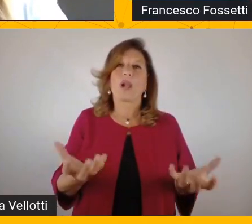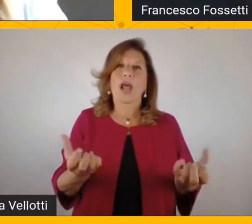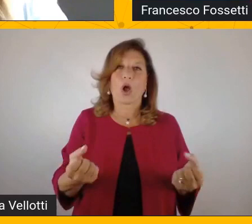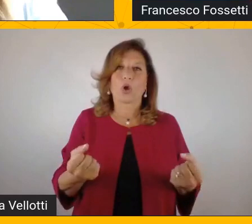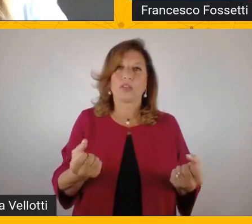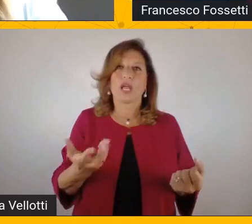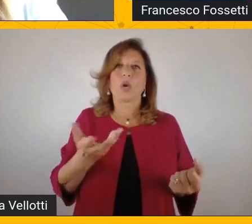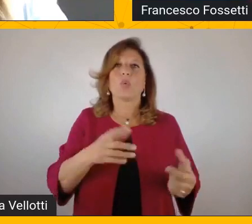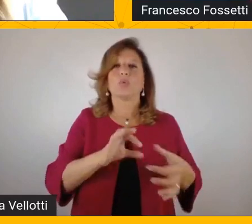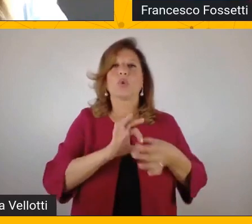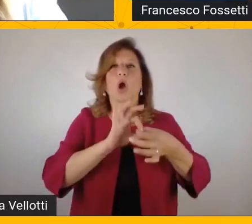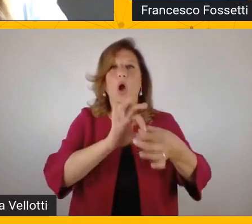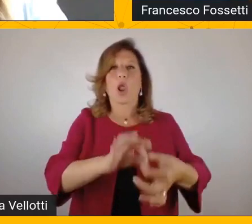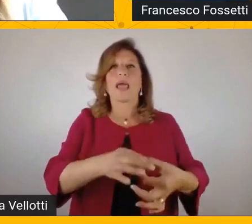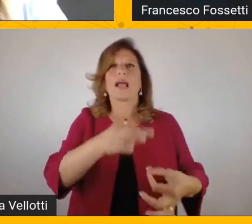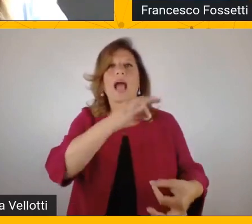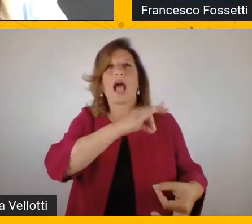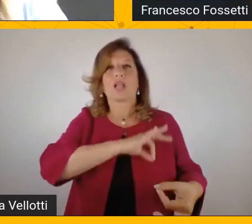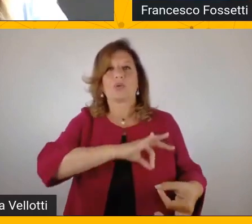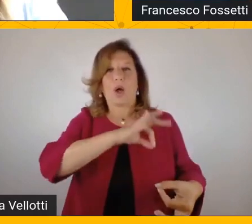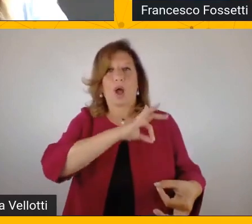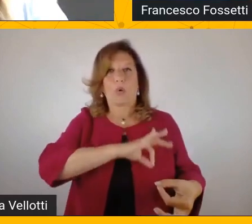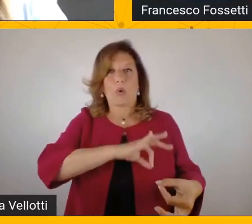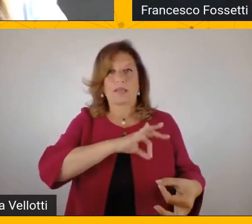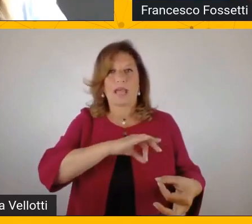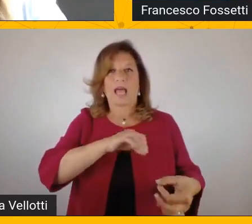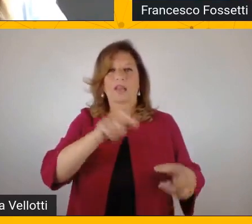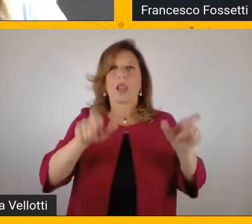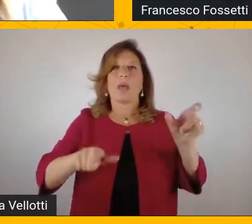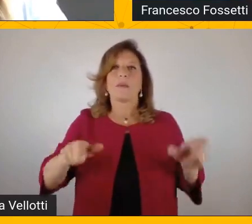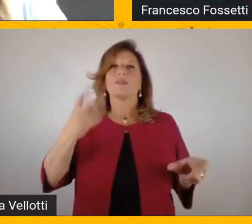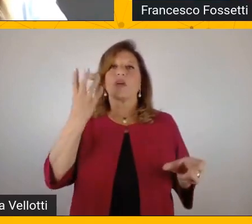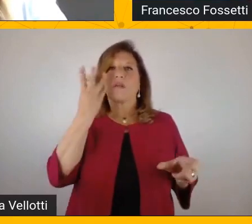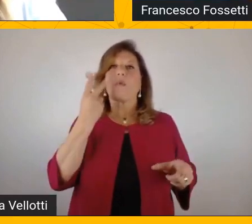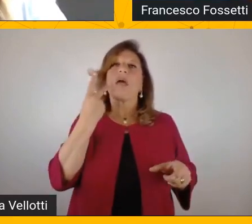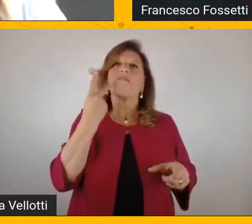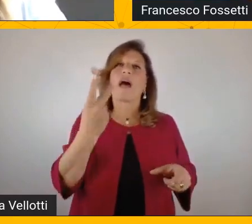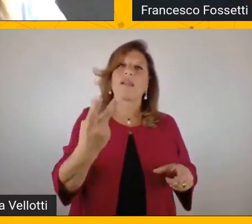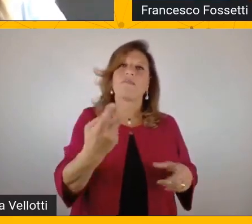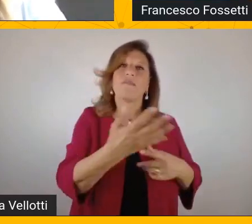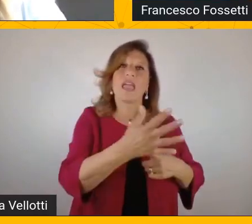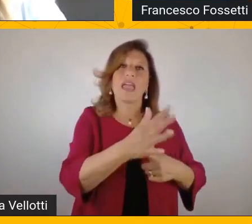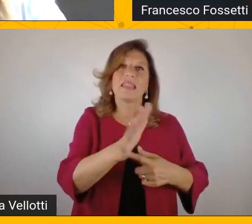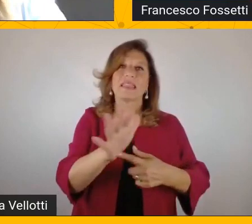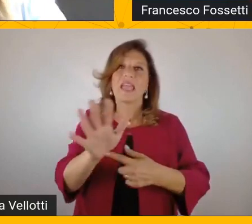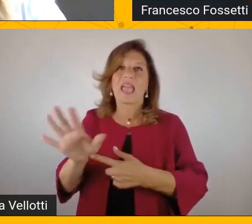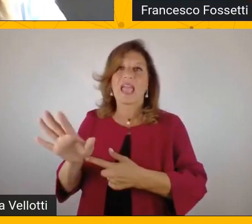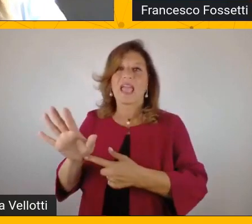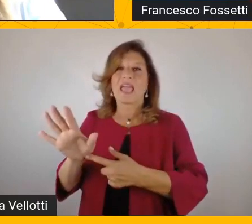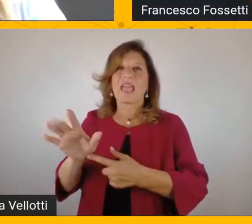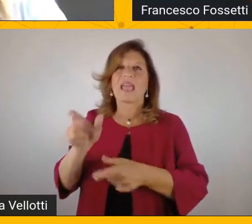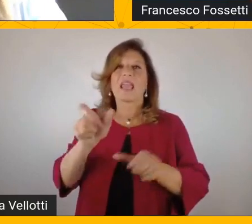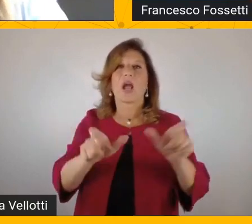guadagno perché perché quel contenuto viene visto e perché gli utenti eh lo guardano e